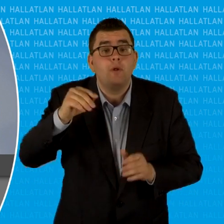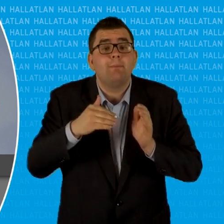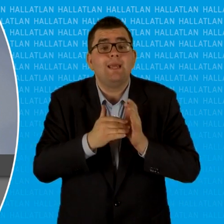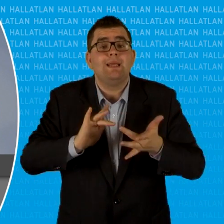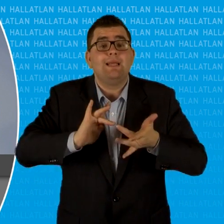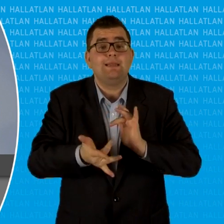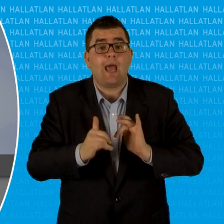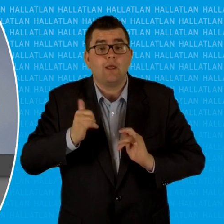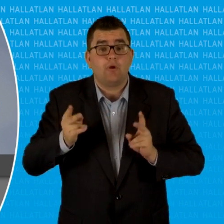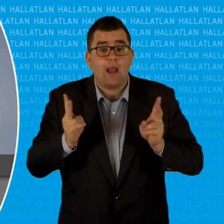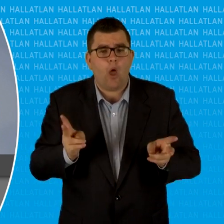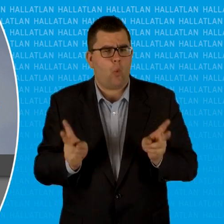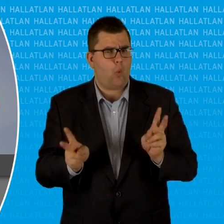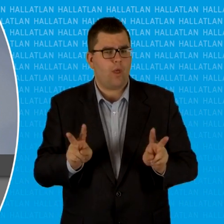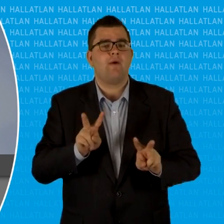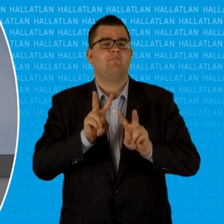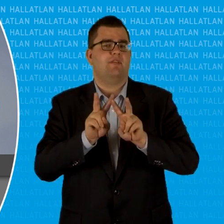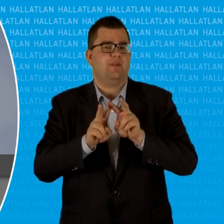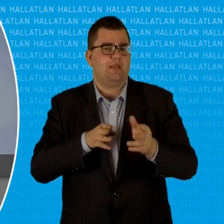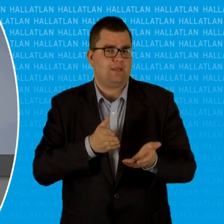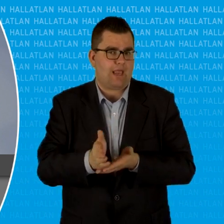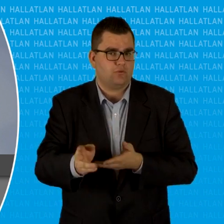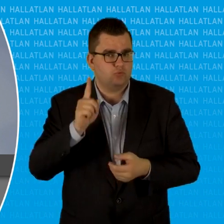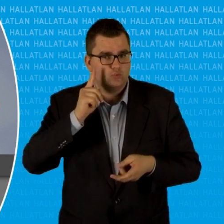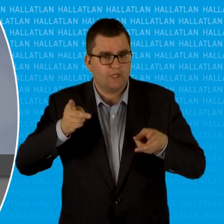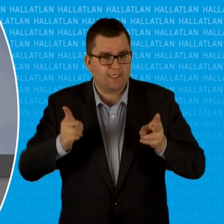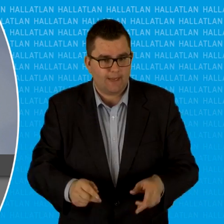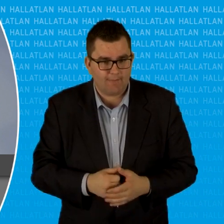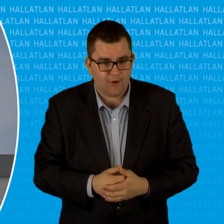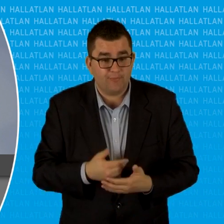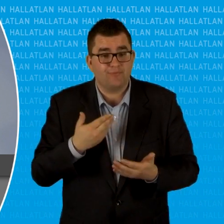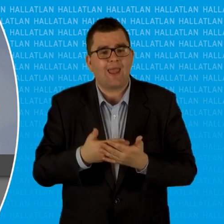internetezni pedig wifin keresztül képes.